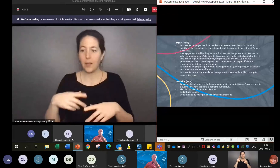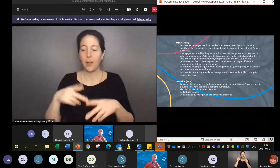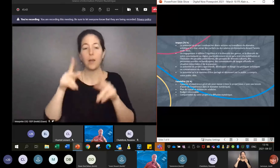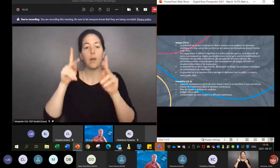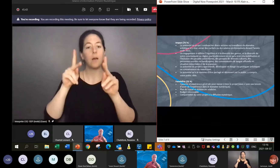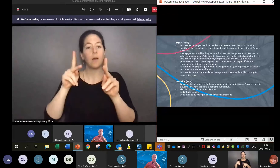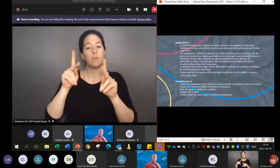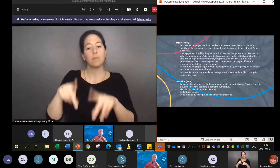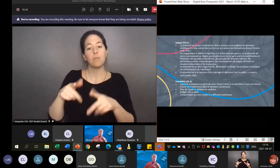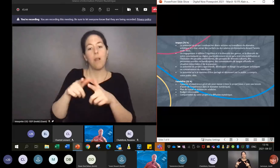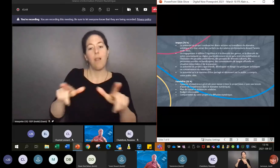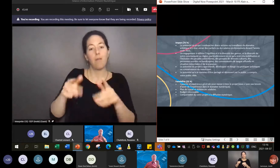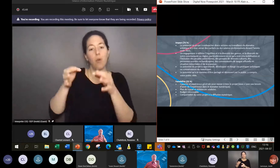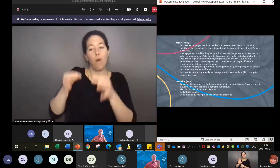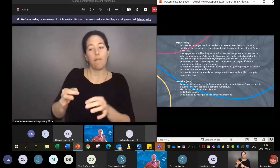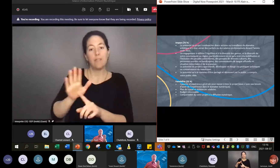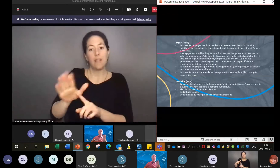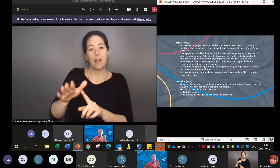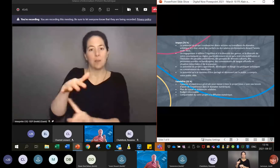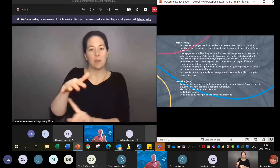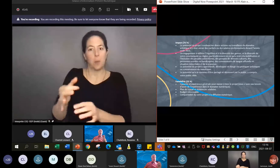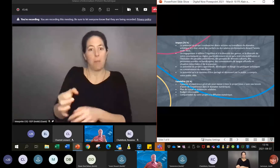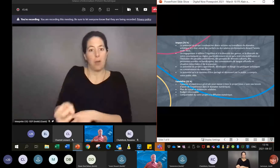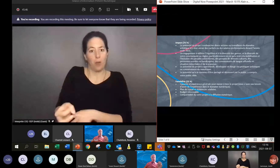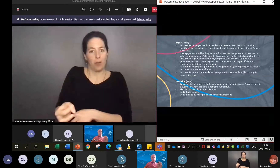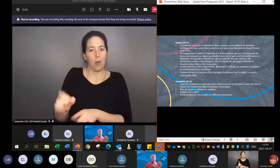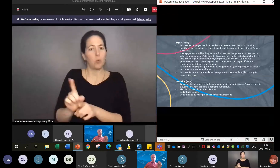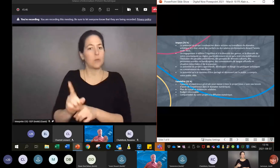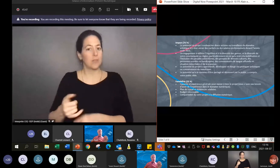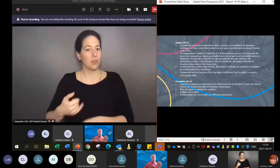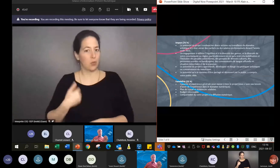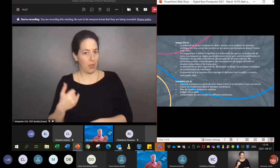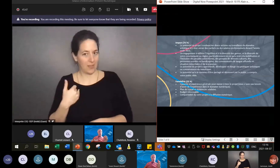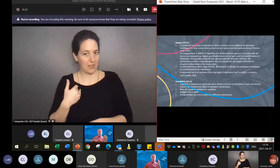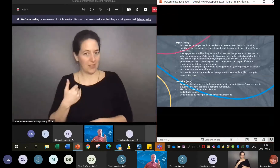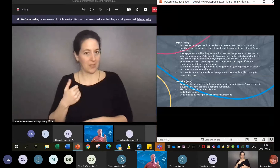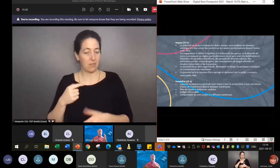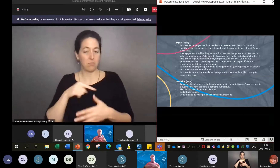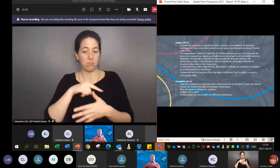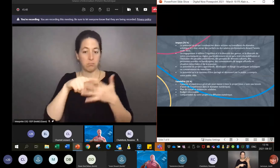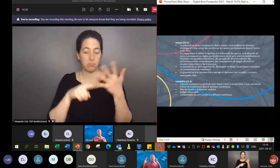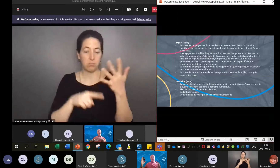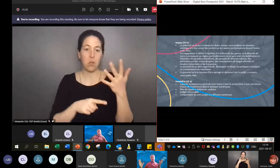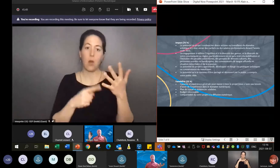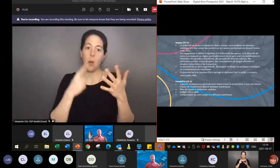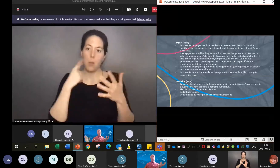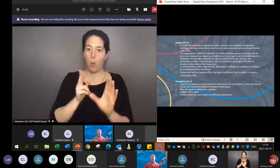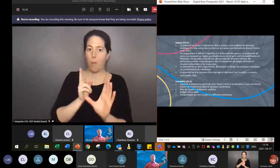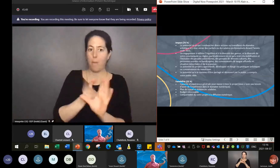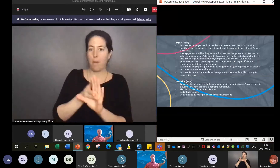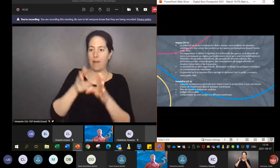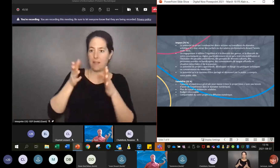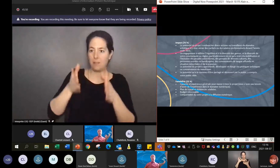de la jeunesse. Cela s’applique tant pour les participants,